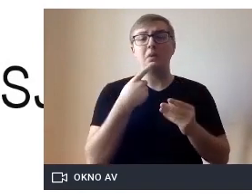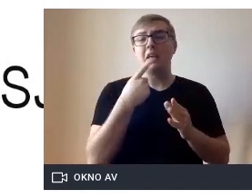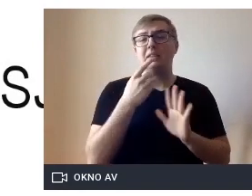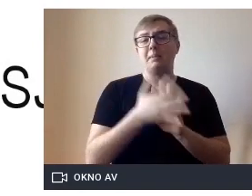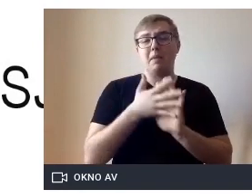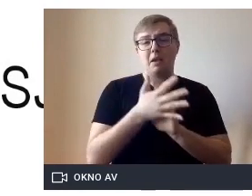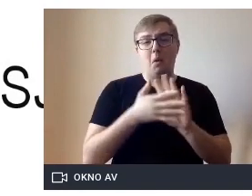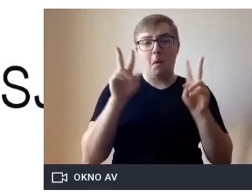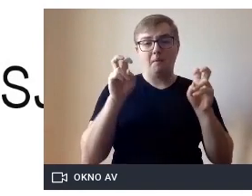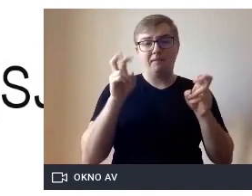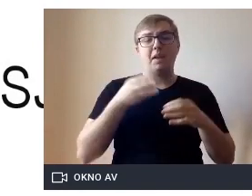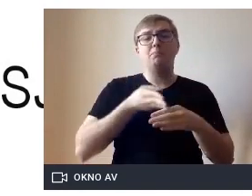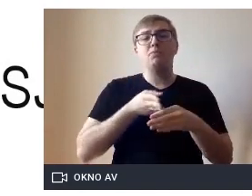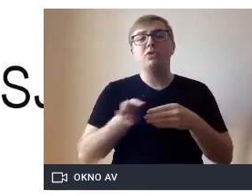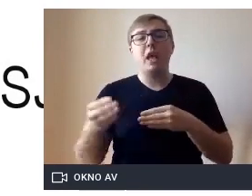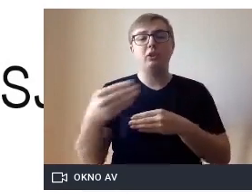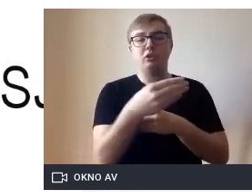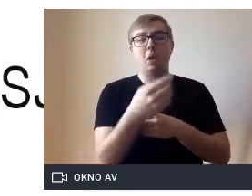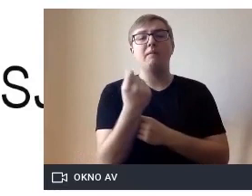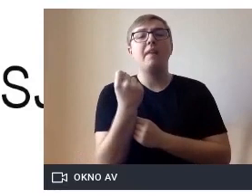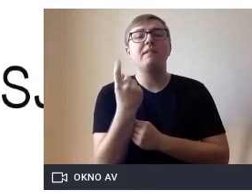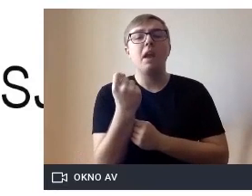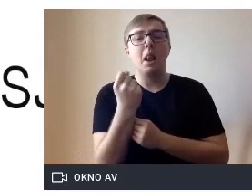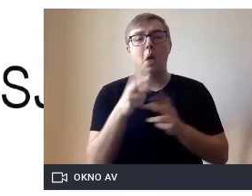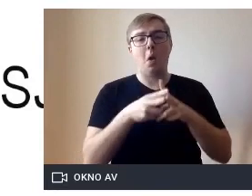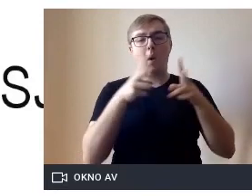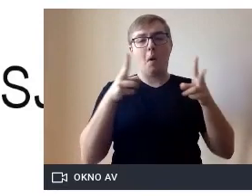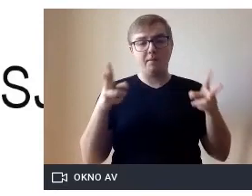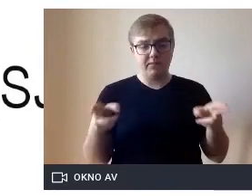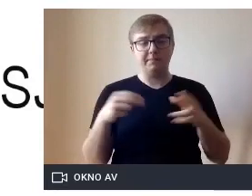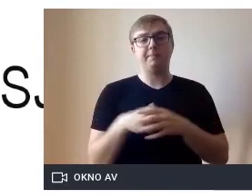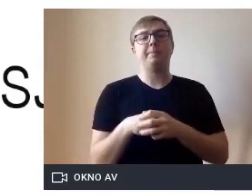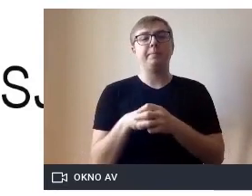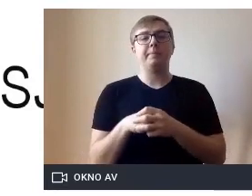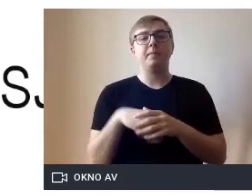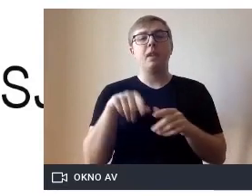jako "język migowy przejściowy, chwilowy".